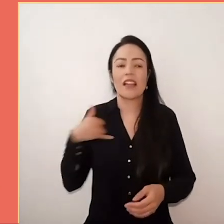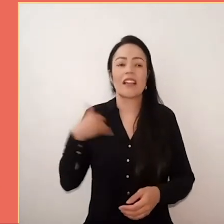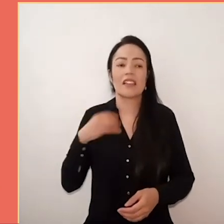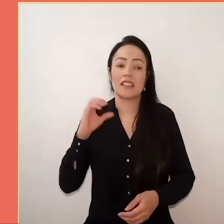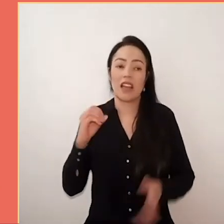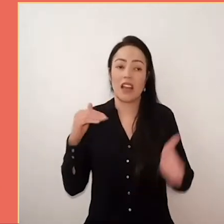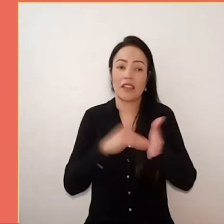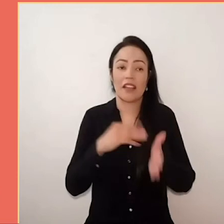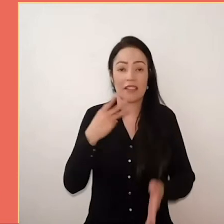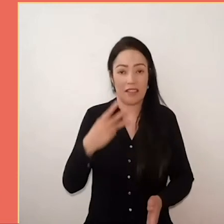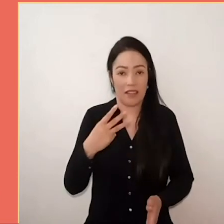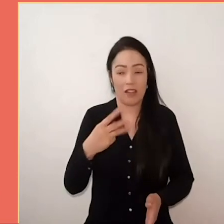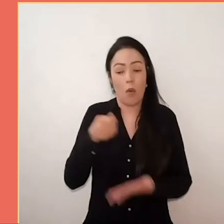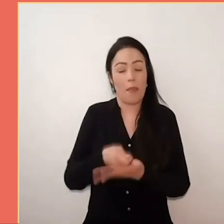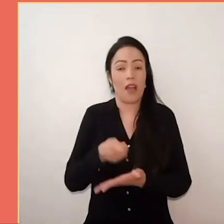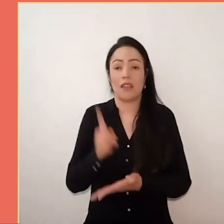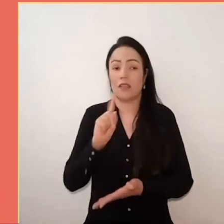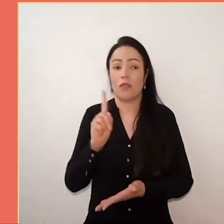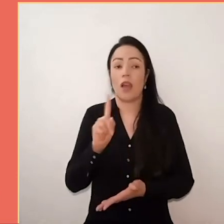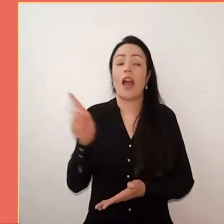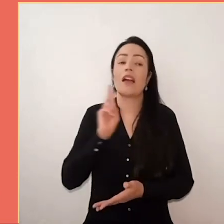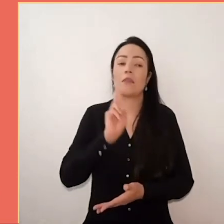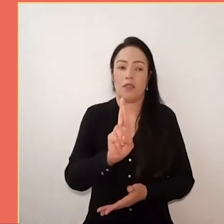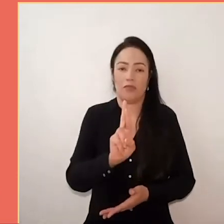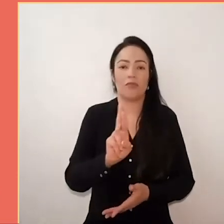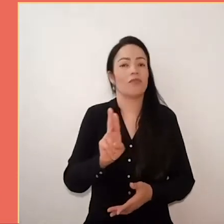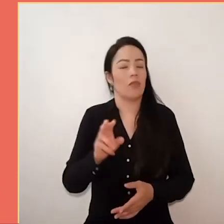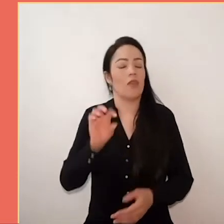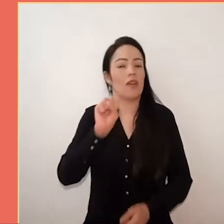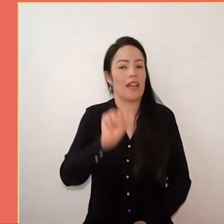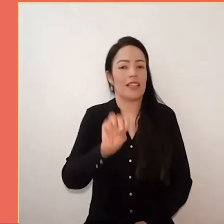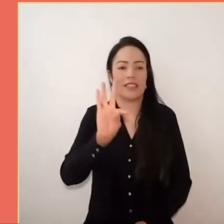E a resposta desse ministro é muito emocionante eu falo: isso pra mim é uma literatura.